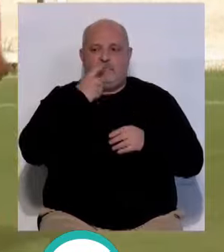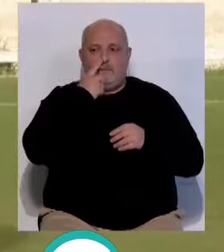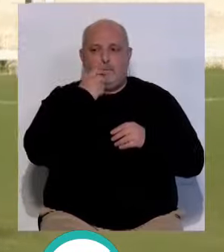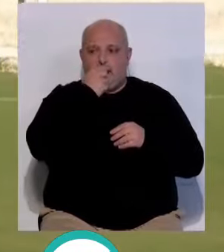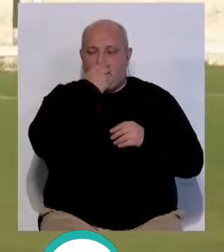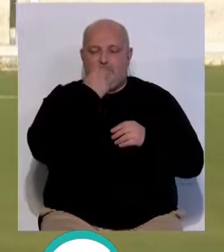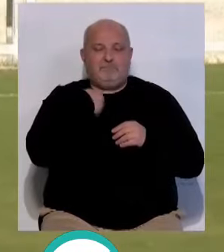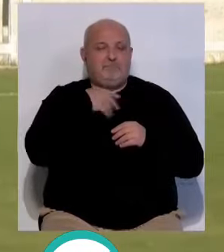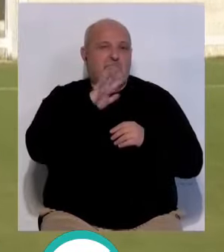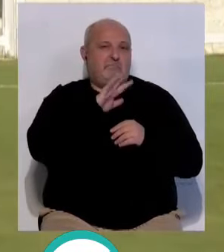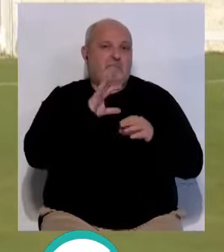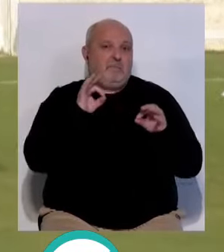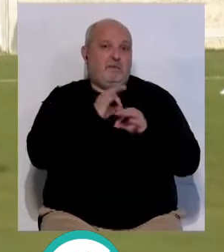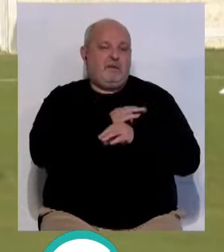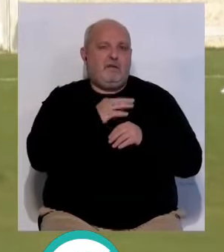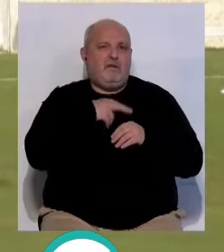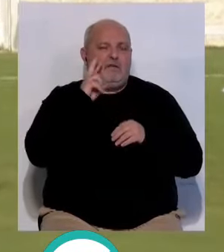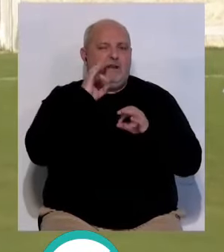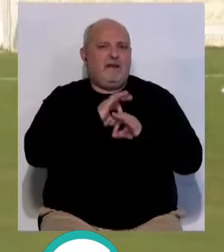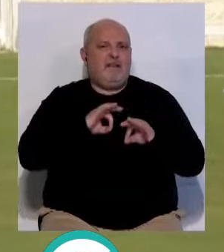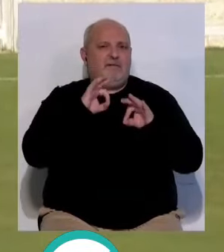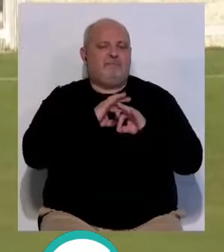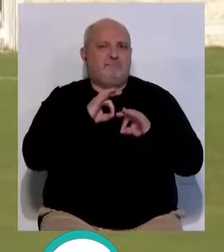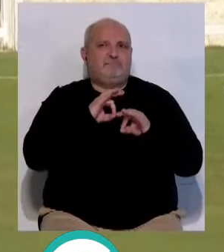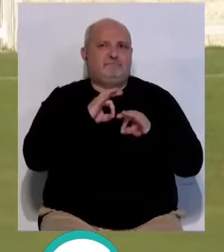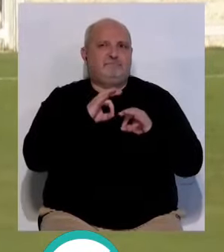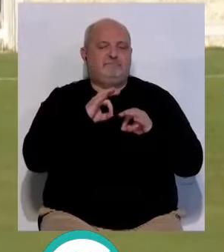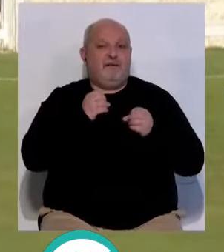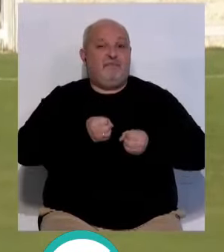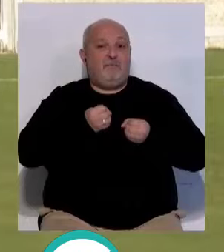no sé a lo mejor me equivoco pero no he visto reflejado en ninguna de de las informaciones